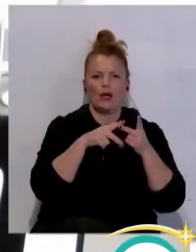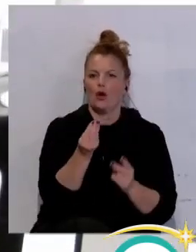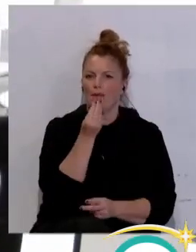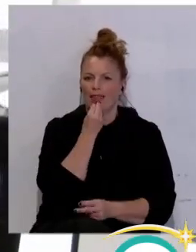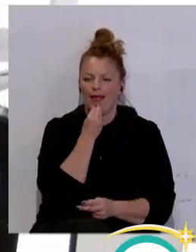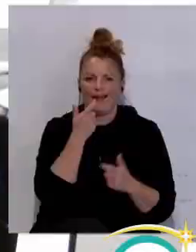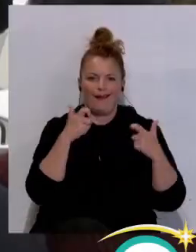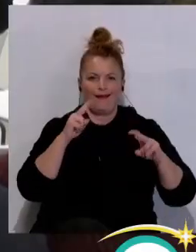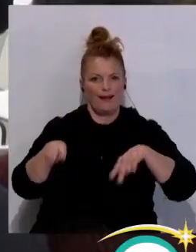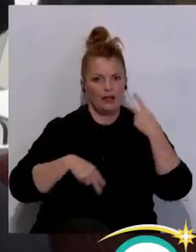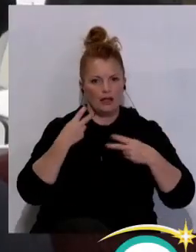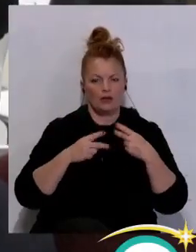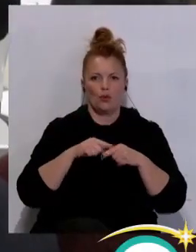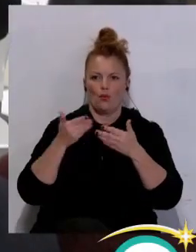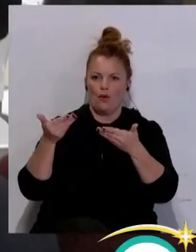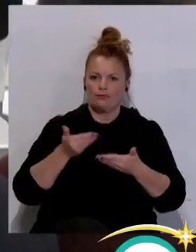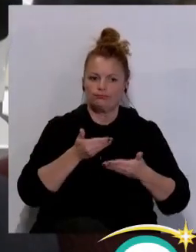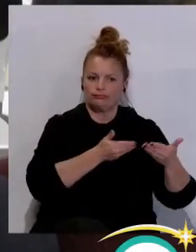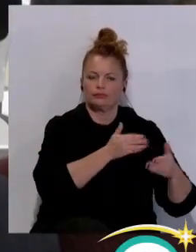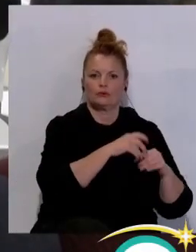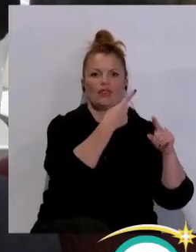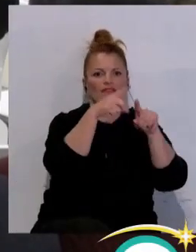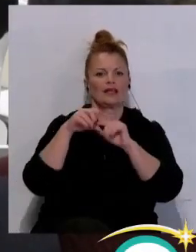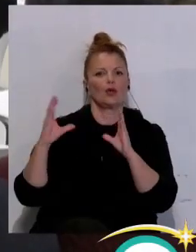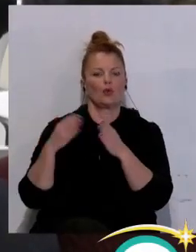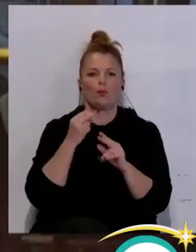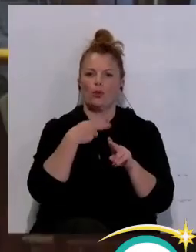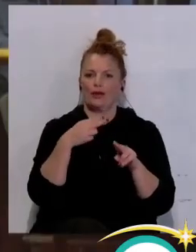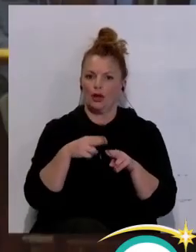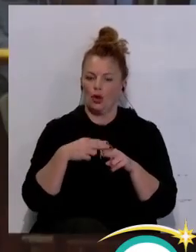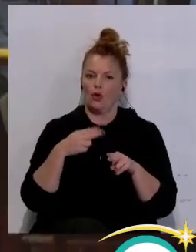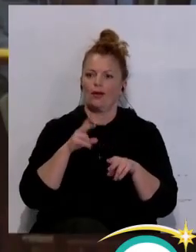se ha invitado a formar parte a los distintos grupos políticos que conforman la corporación